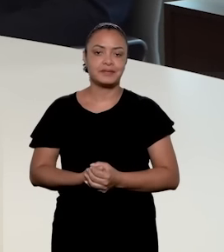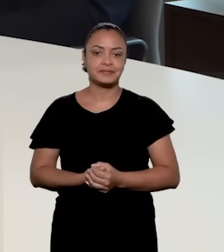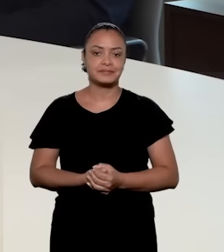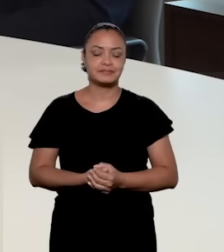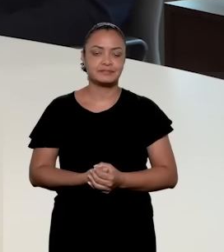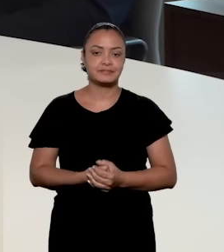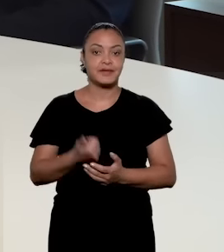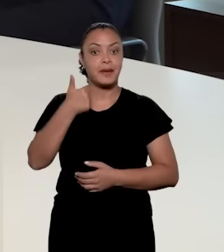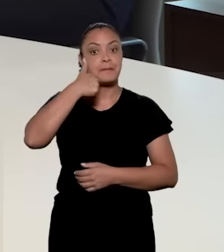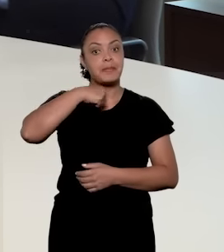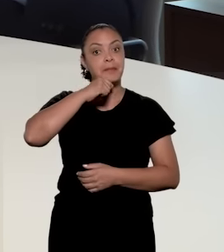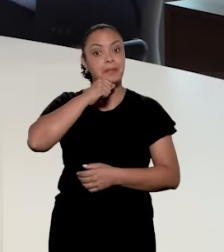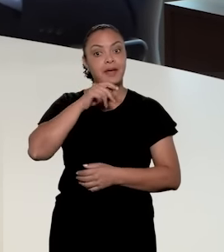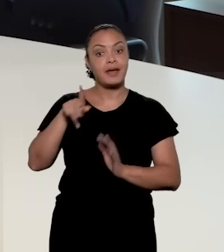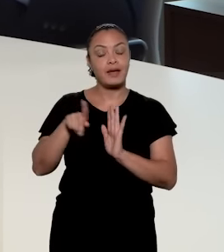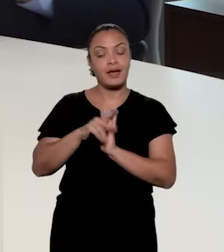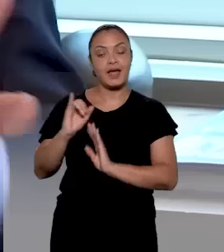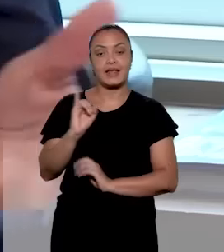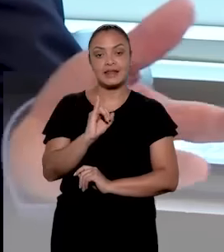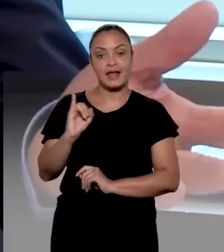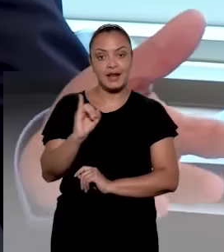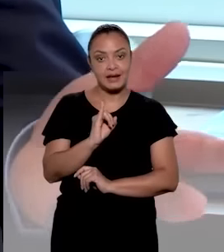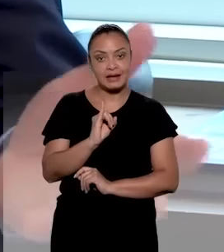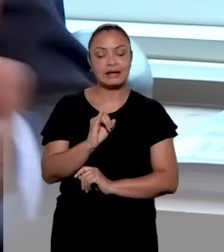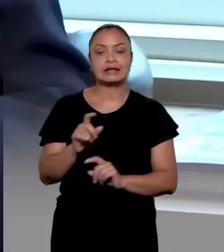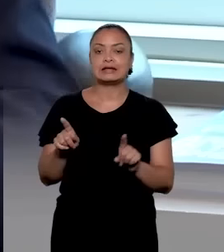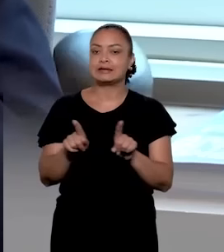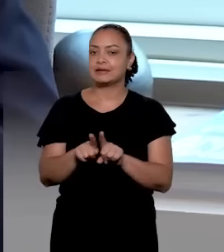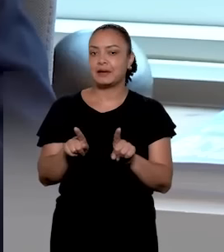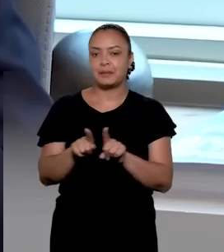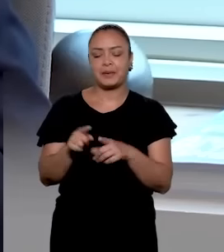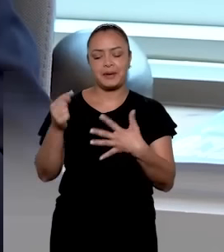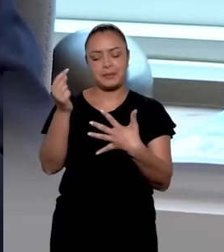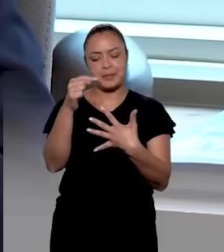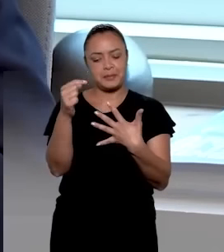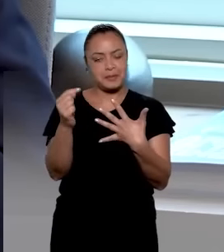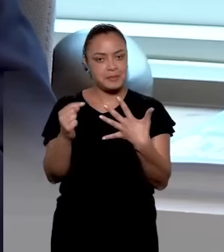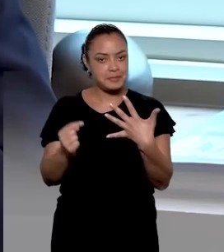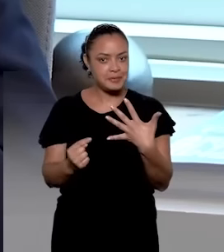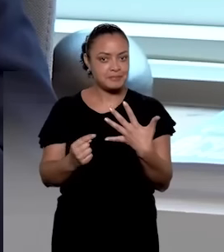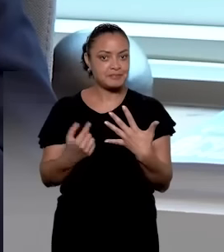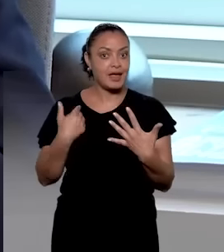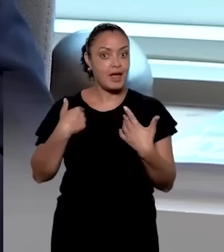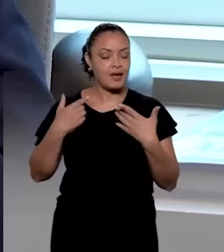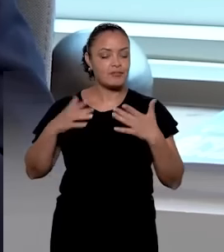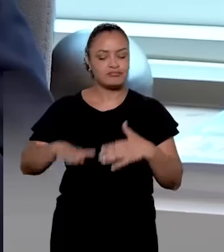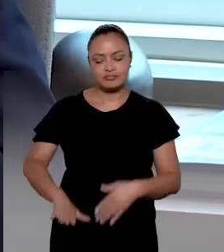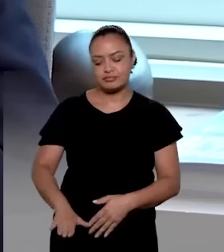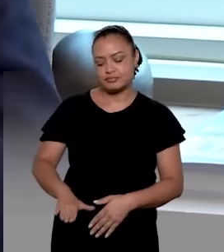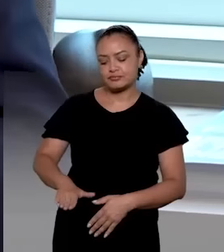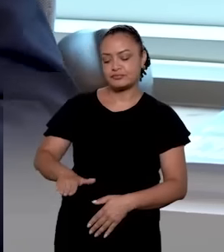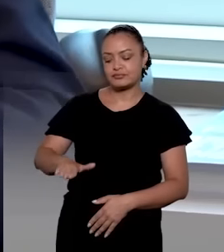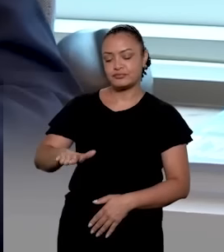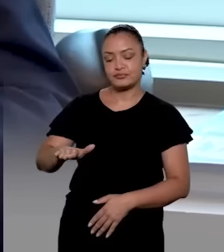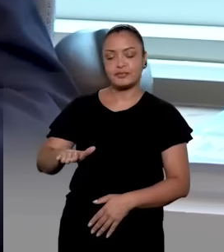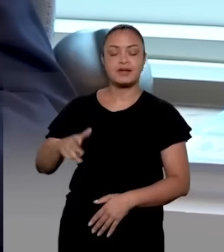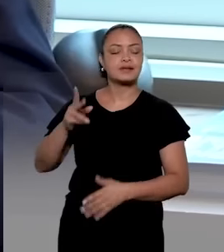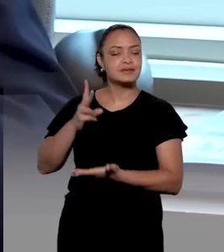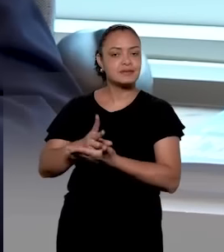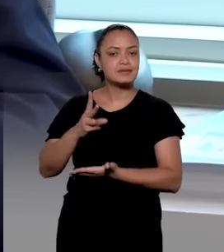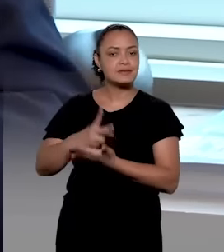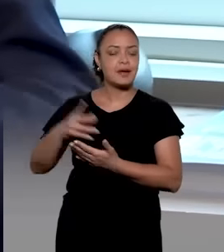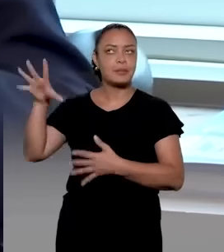cantava guarânias, então a gente ouvia e a minha mãe era italiana... então, ouvia muitas músicas